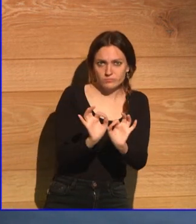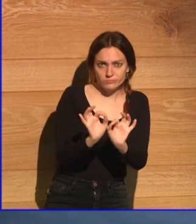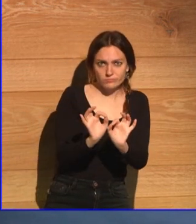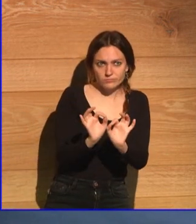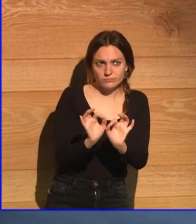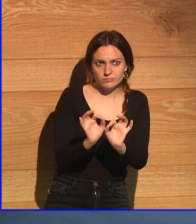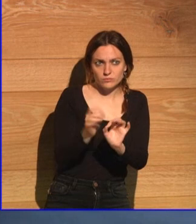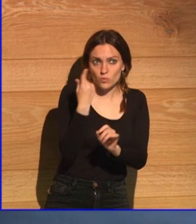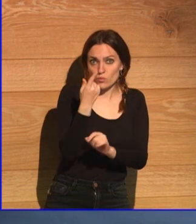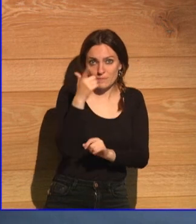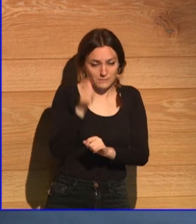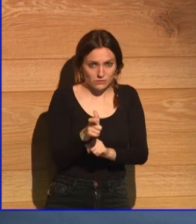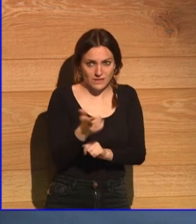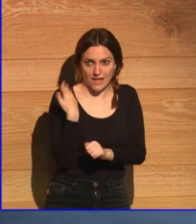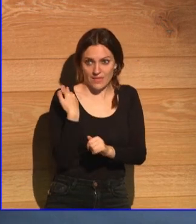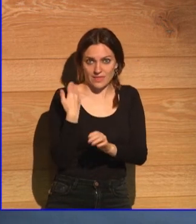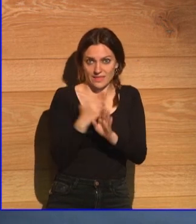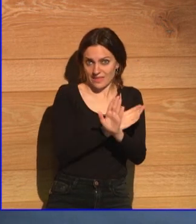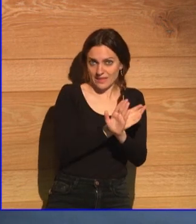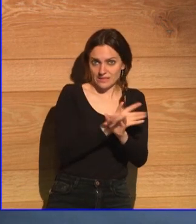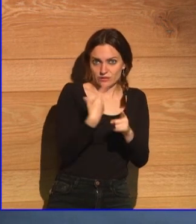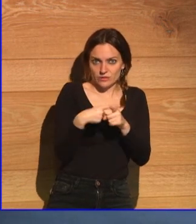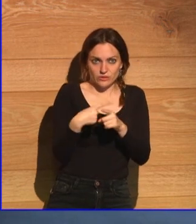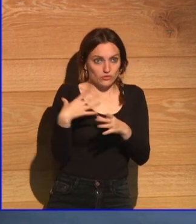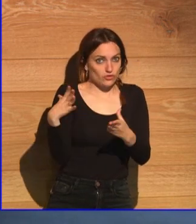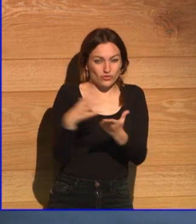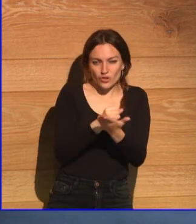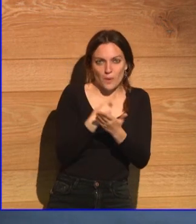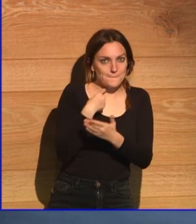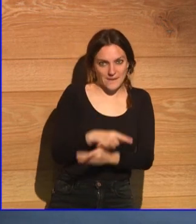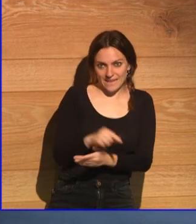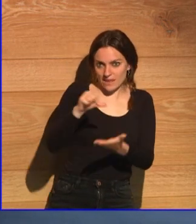que lo había perdido todo en su ciudad natal y que tuvo